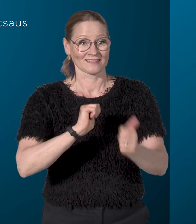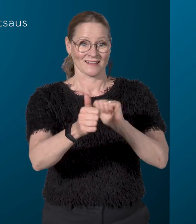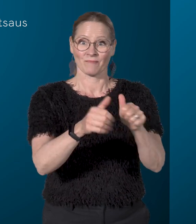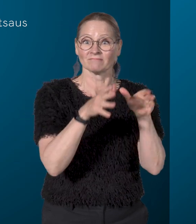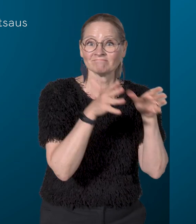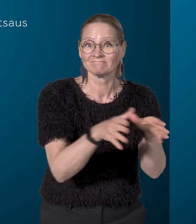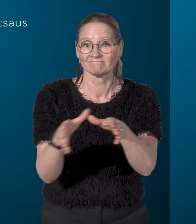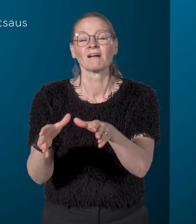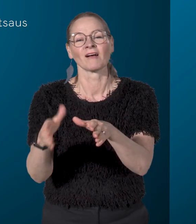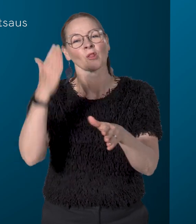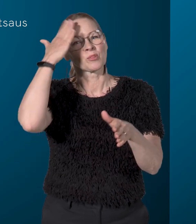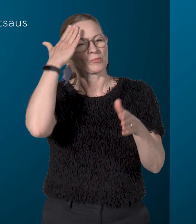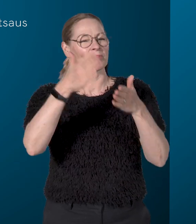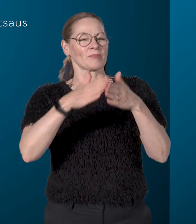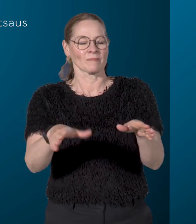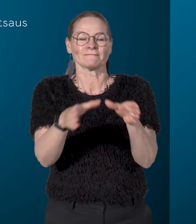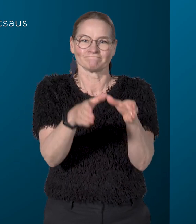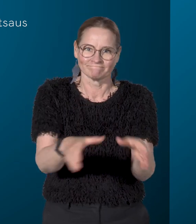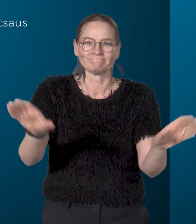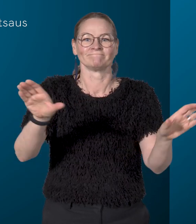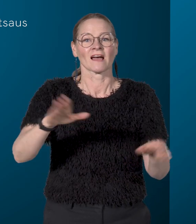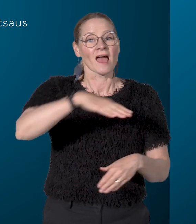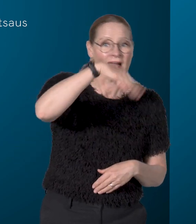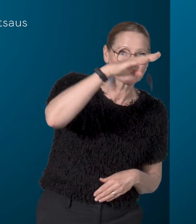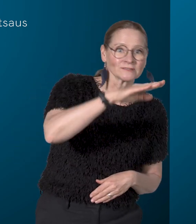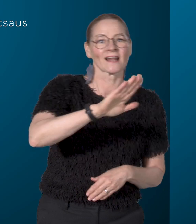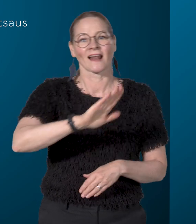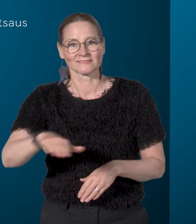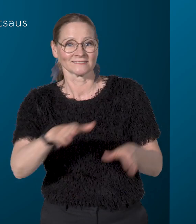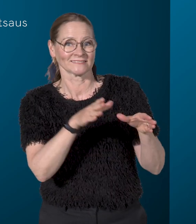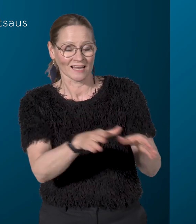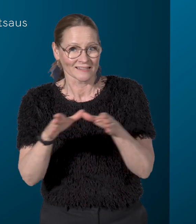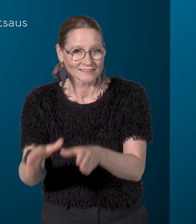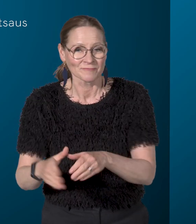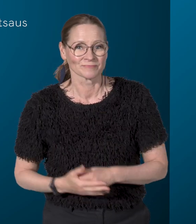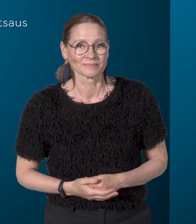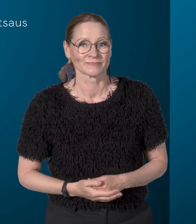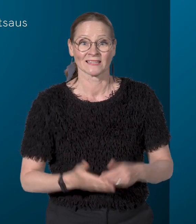Kilpailukategoriat oli jaettu tuttuun tapaan aikuisten ja lasten sarjoihin, -